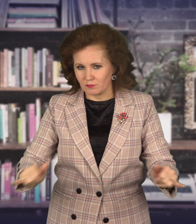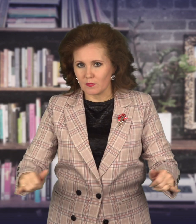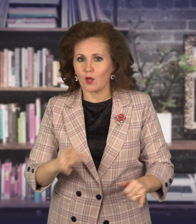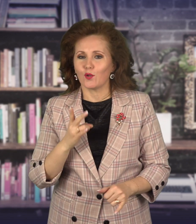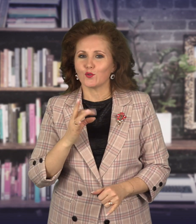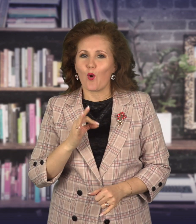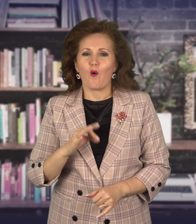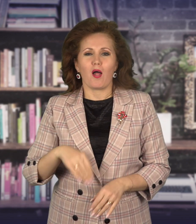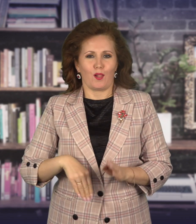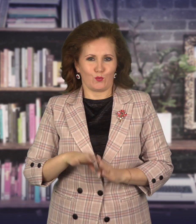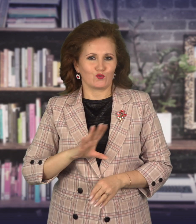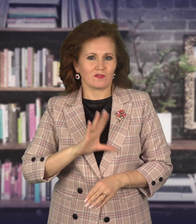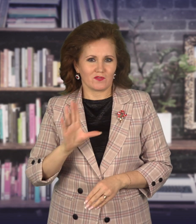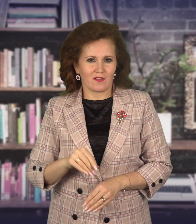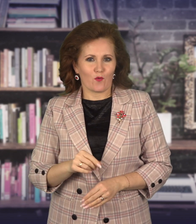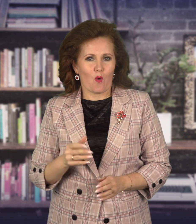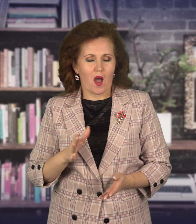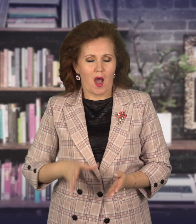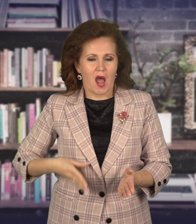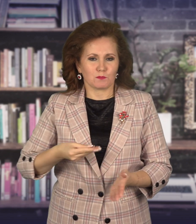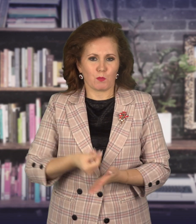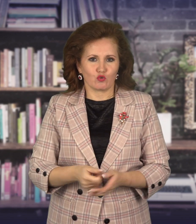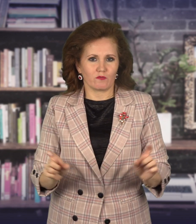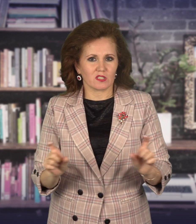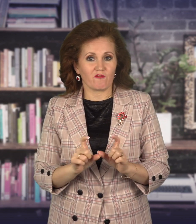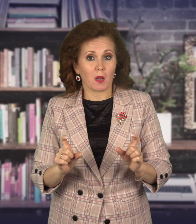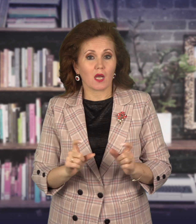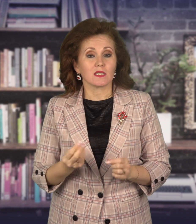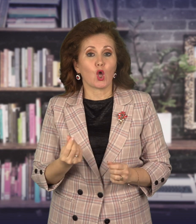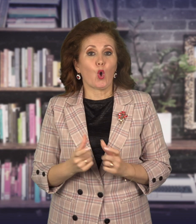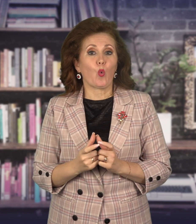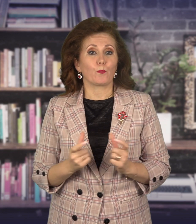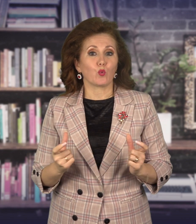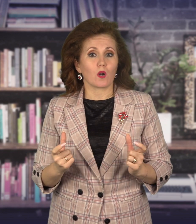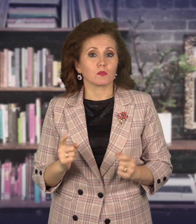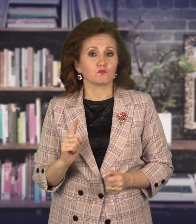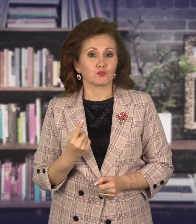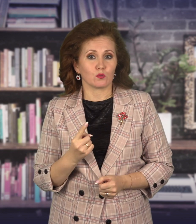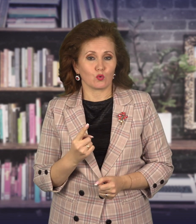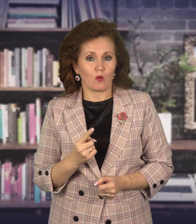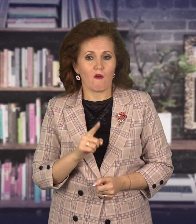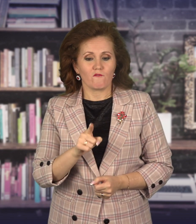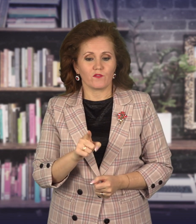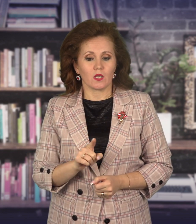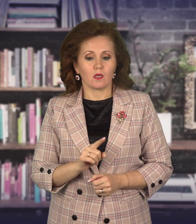но лучше всего в магазинах расплачиваться купюрами. Почему?